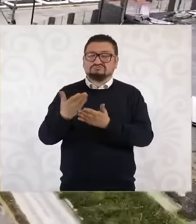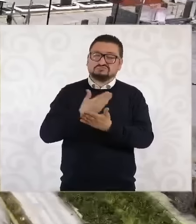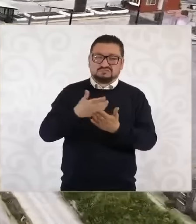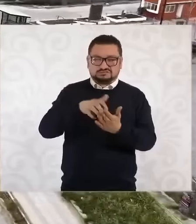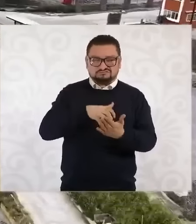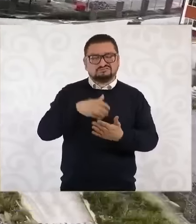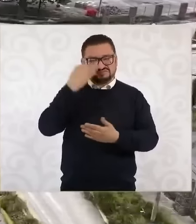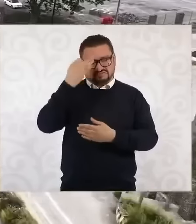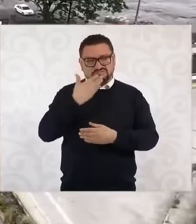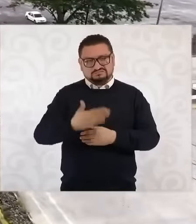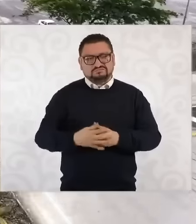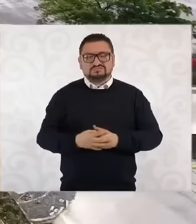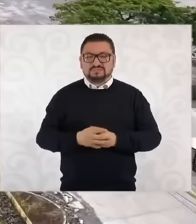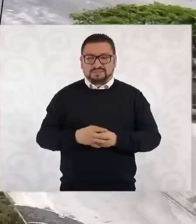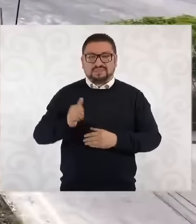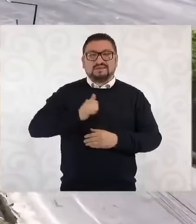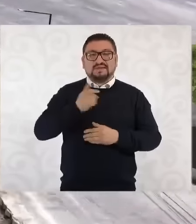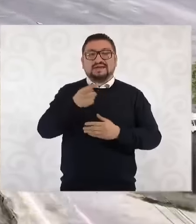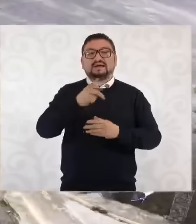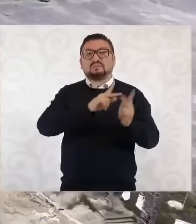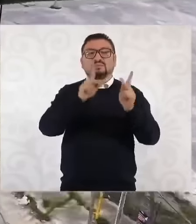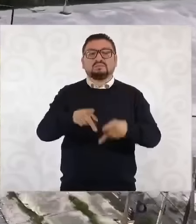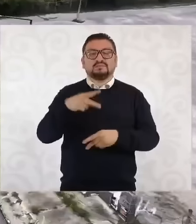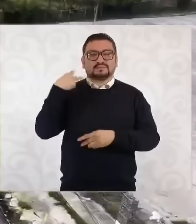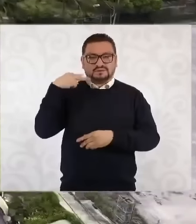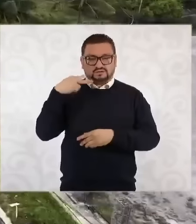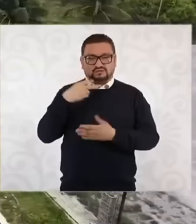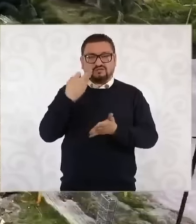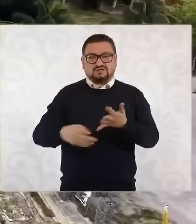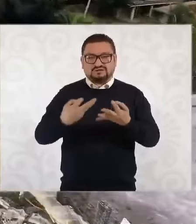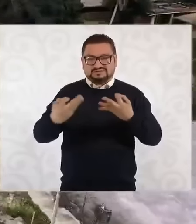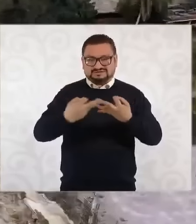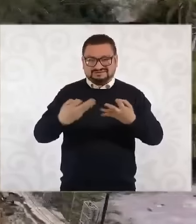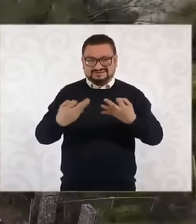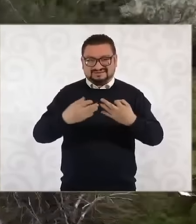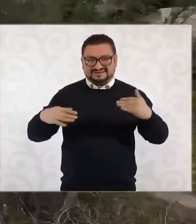acceso al puerto de Veracruz. Faltan los dos terraplenes de acceso a este puente. A finales de